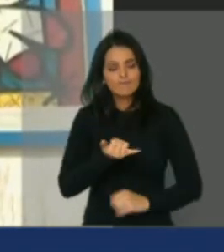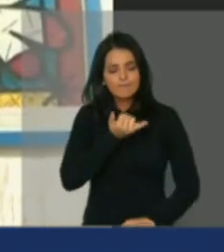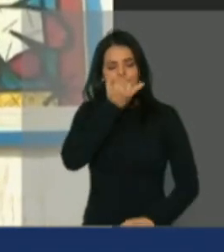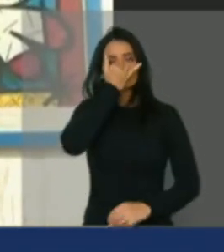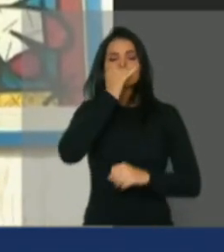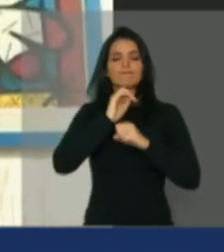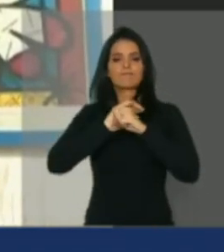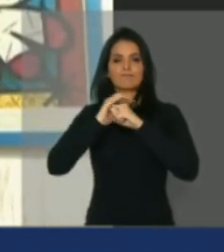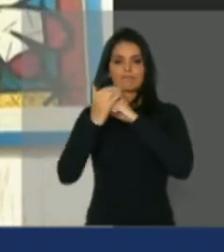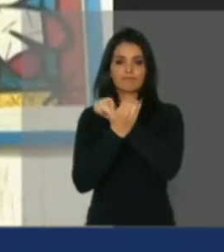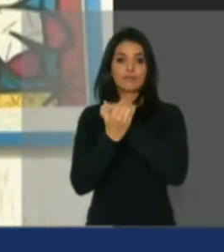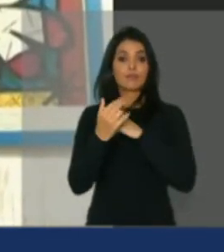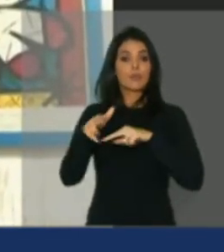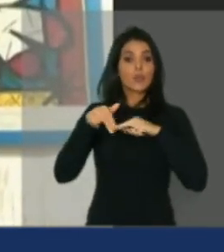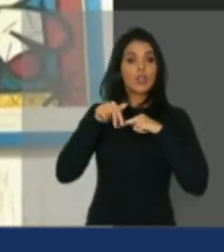FORAM VÍTIMAS PELA OMISSÃO, PELA FALTA DE UMA POLÍTICA DE